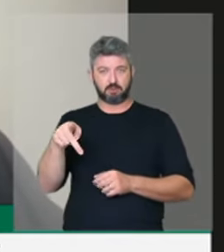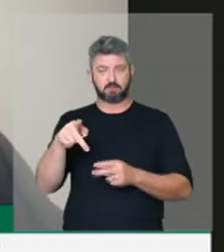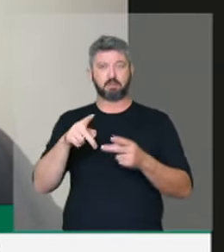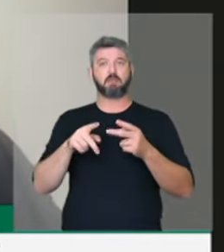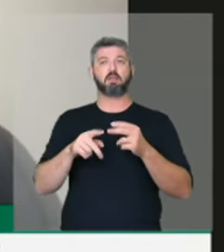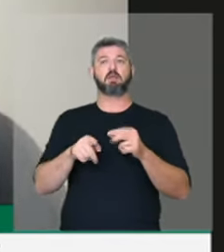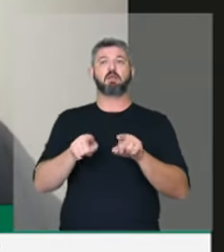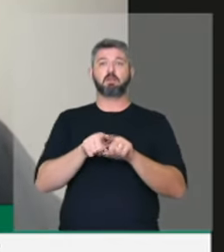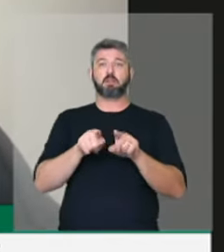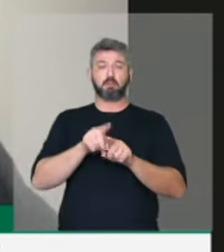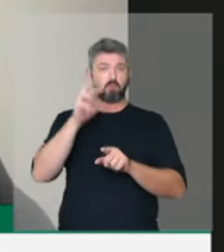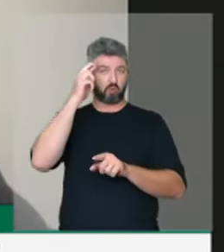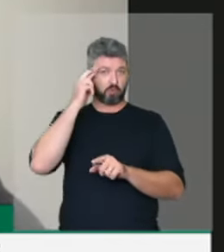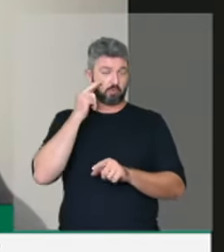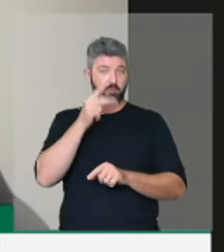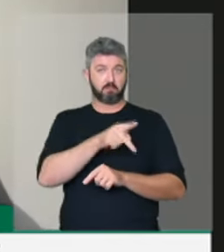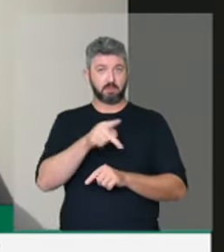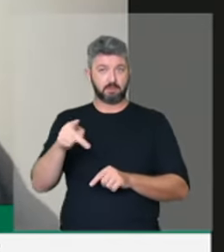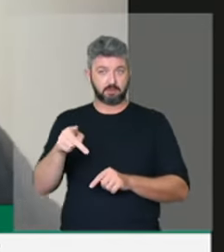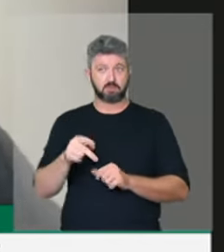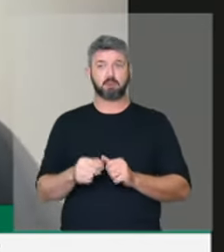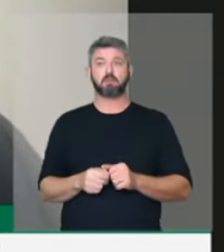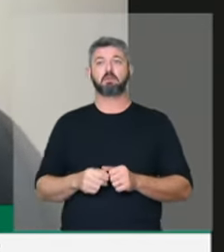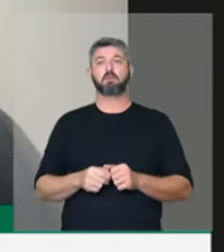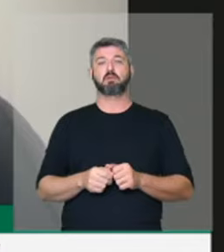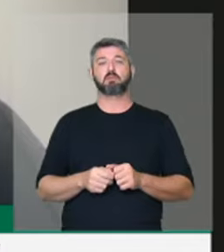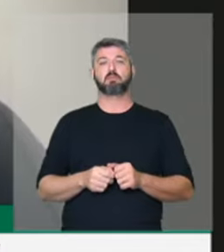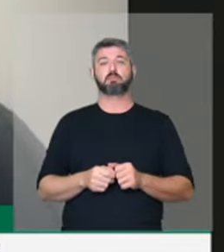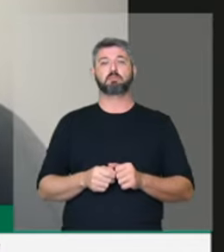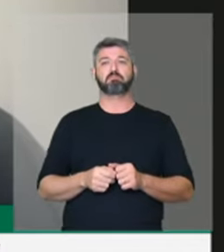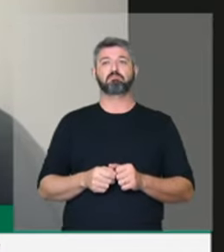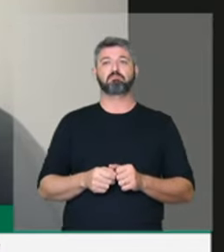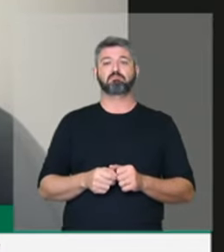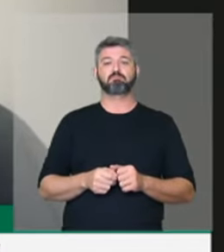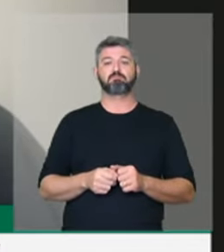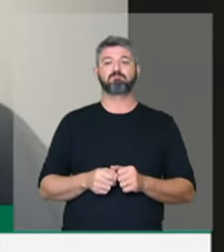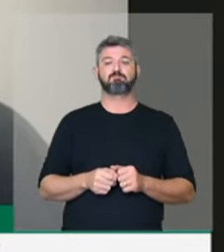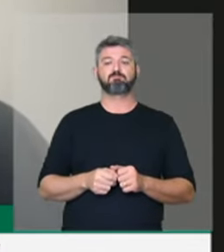E DO CONGRESSO RODRIGO PACHECO. DERAM ESSA GRANDE CONTRIBUIÇÃO, ASSUMIRAM ESSE